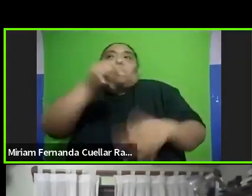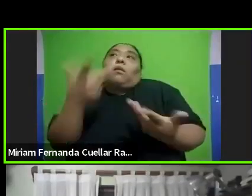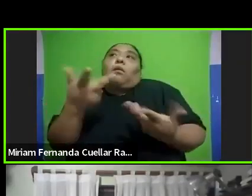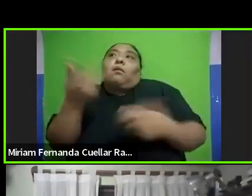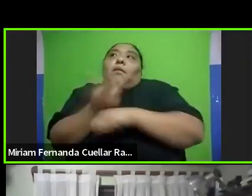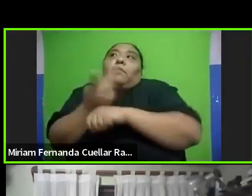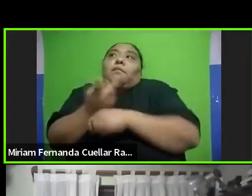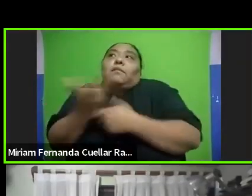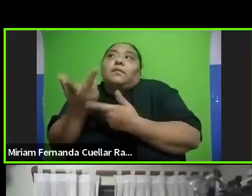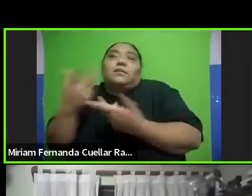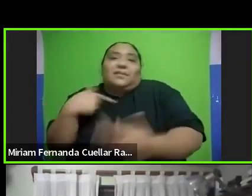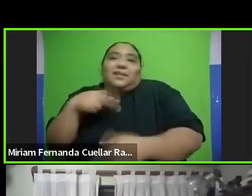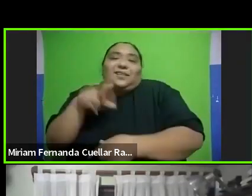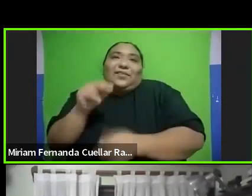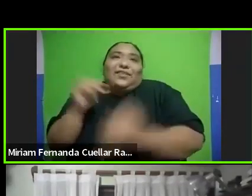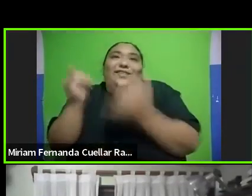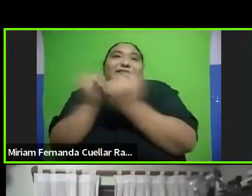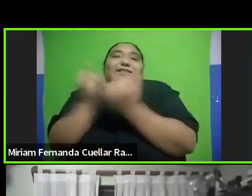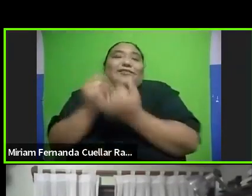oyente